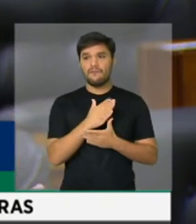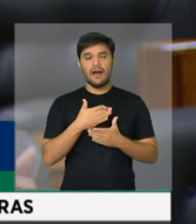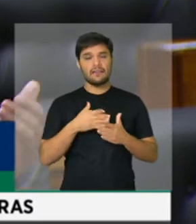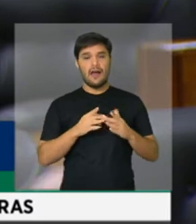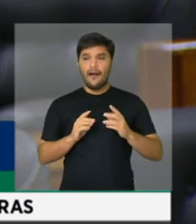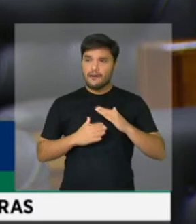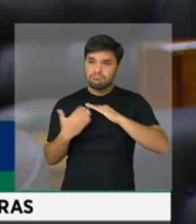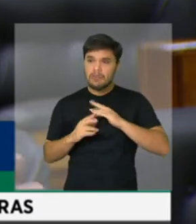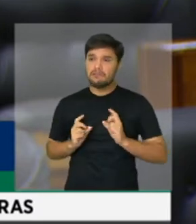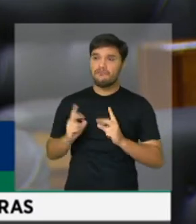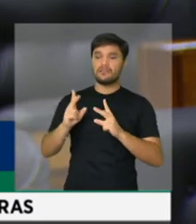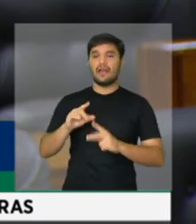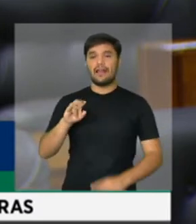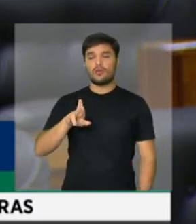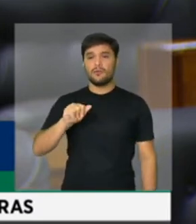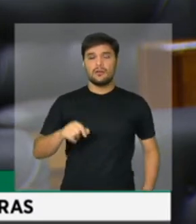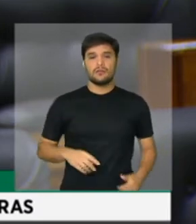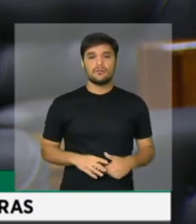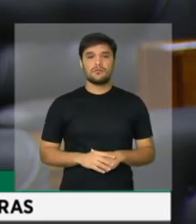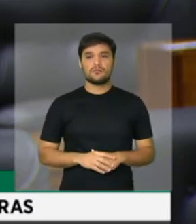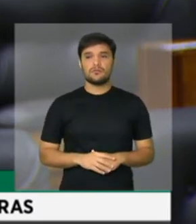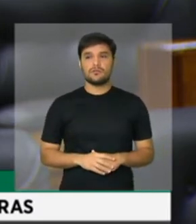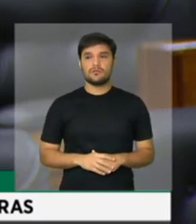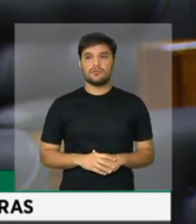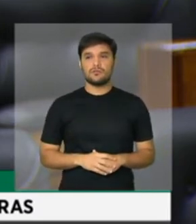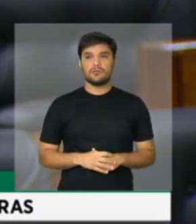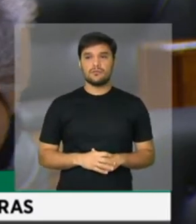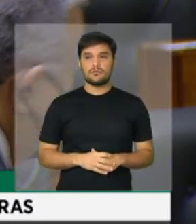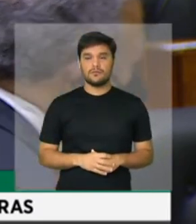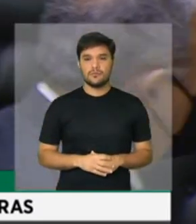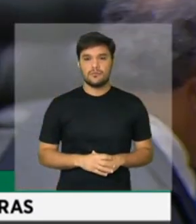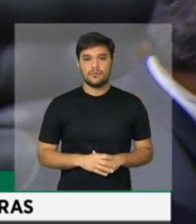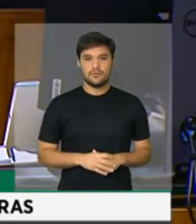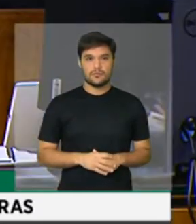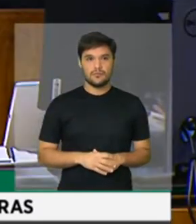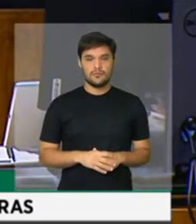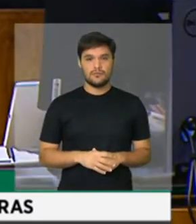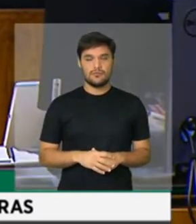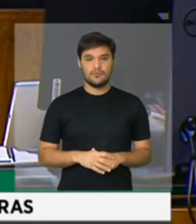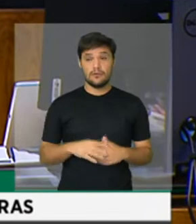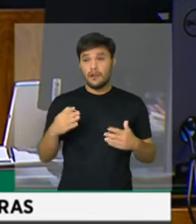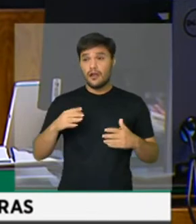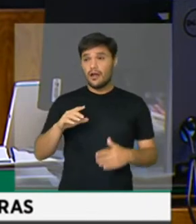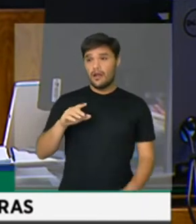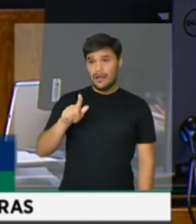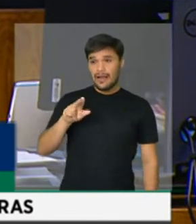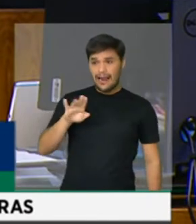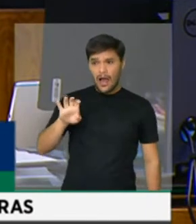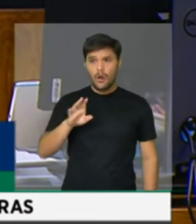PLENÁRIO POSSA VIR A SE MANIFESTAR. ESSE... ESSA É A NOSSA QUESTÃO DE ORDEM NESSA SESSÃO ONDE NÓS ESPERAMOS